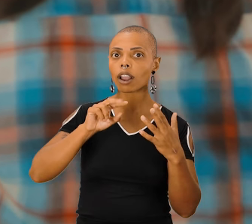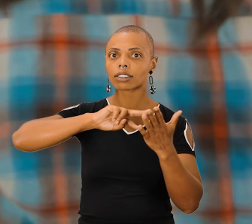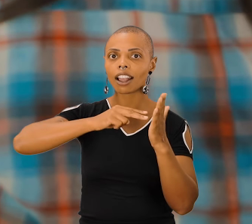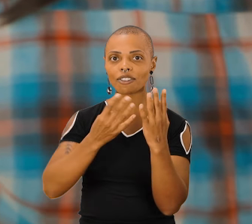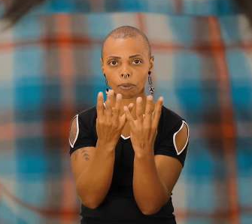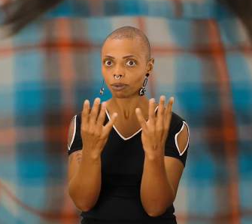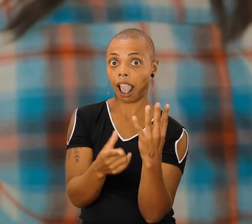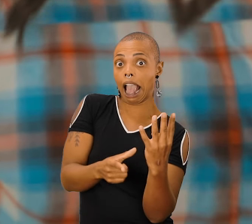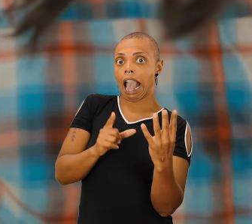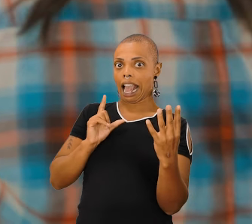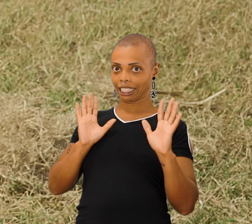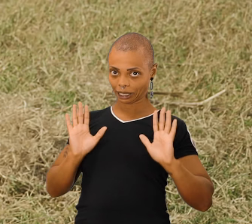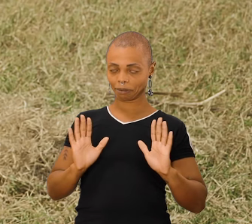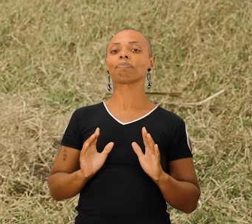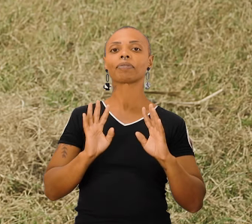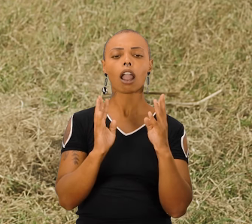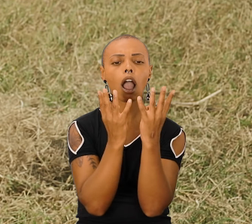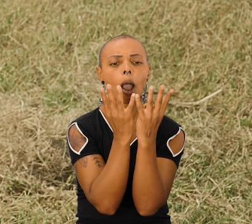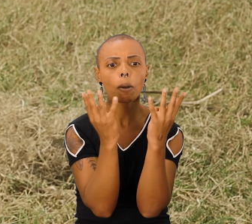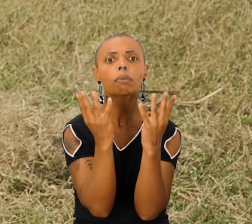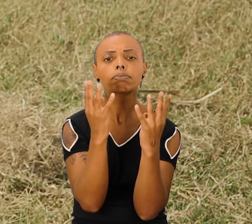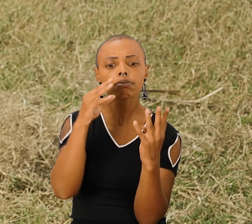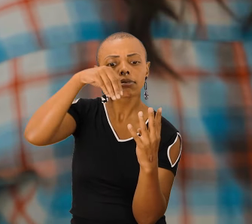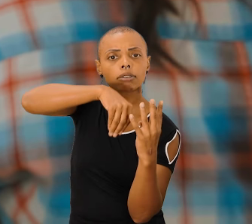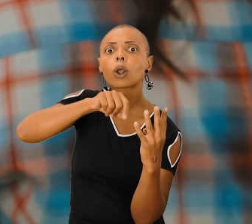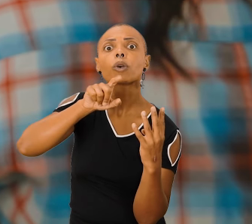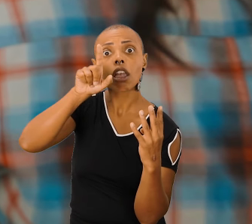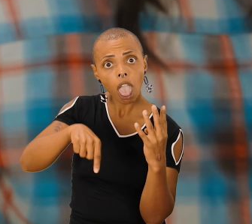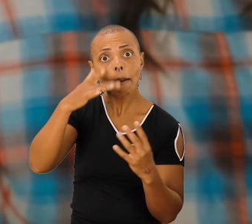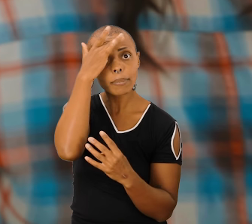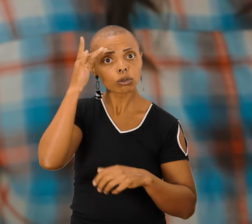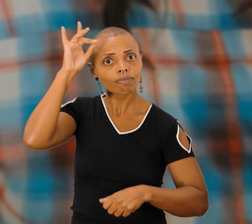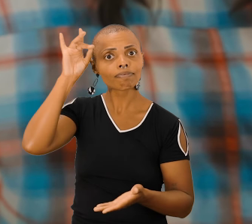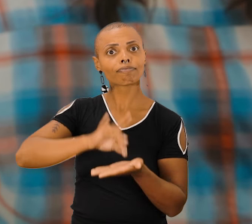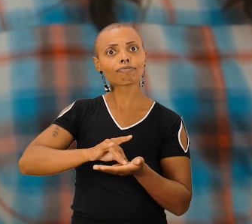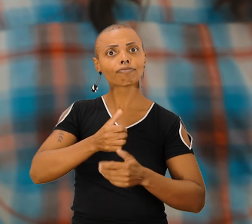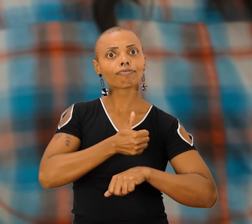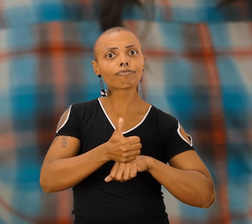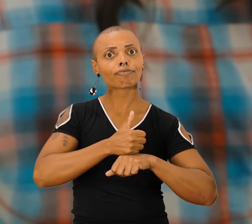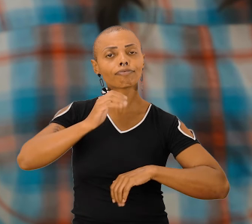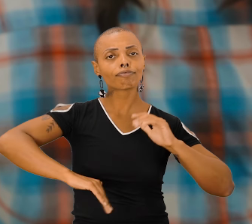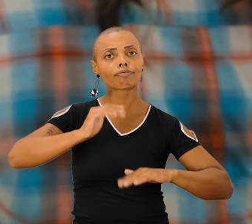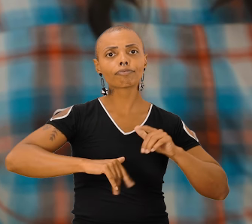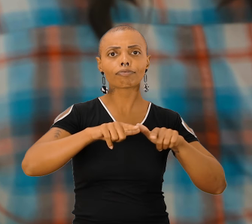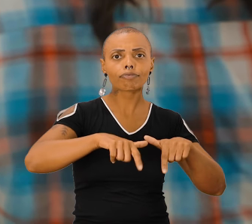Já o dentro da porteira, são os produtores mesmos, ou seja, os fazendeiros que plantam ou criam os animais na fazenda.